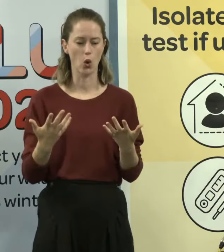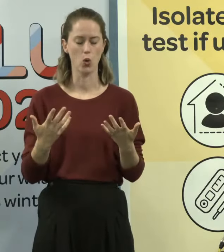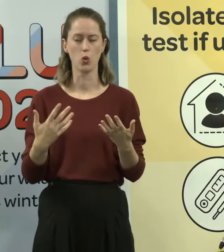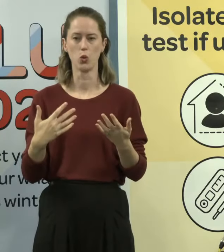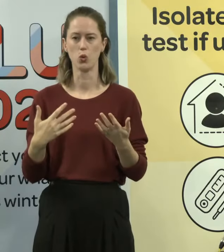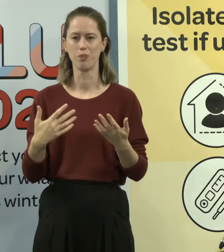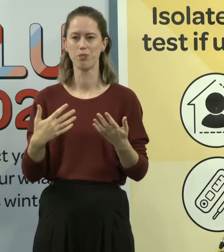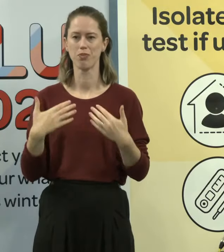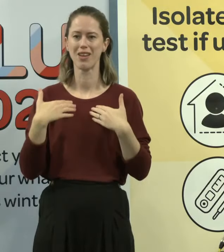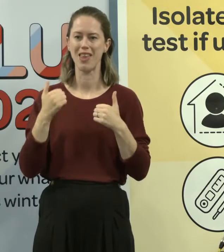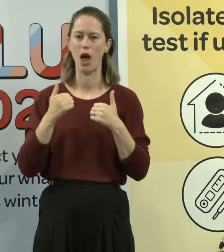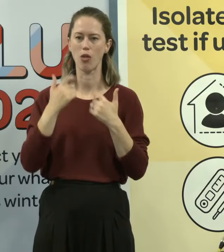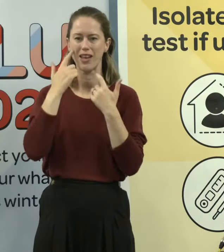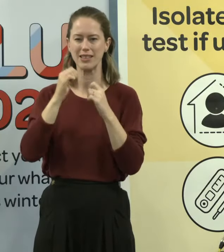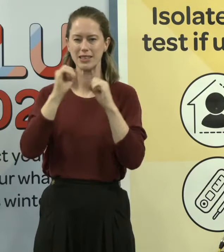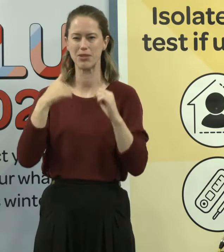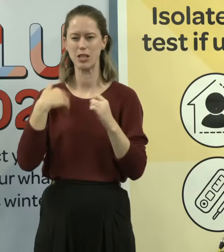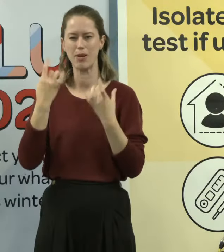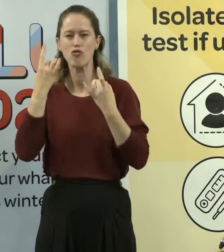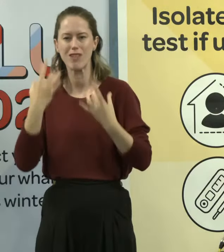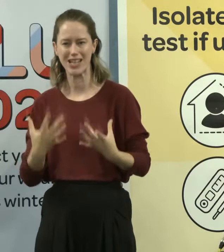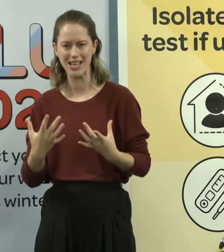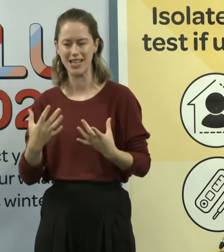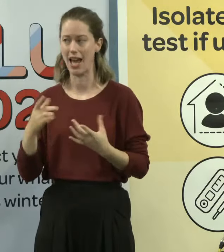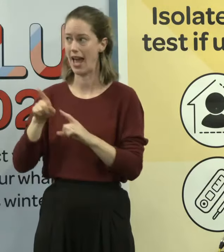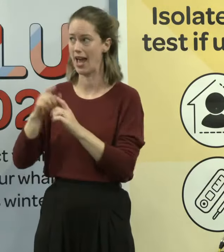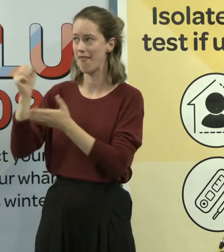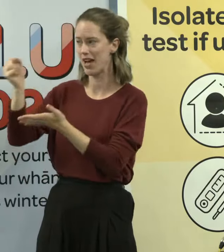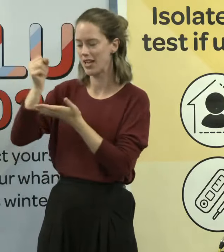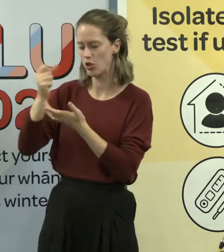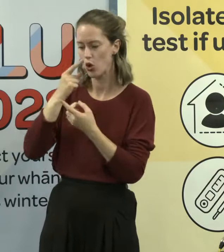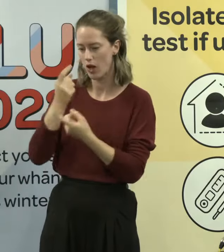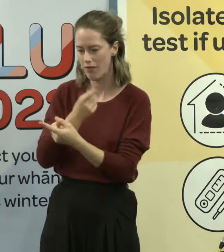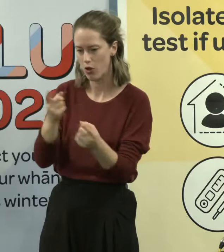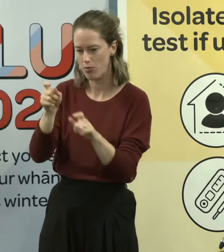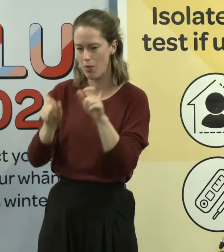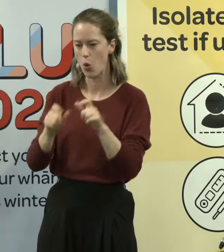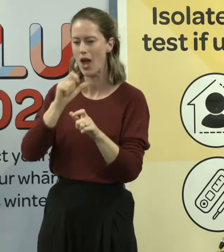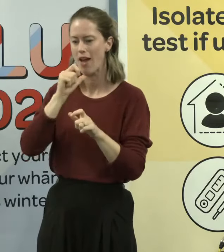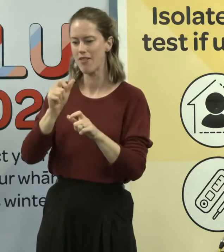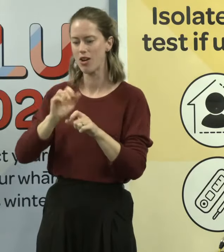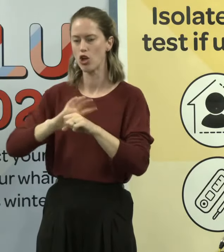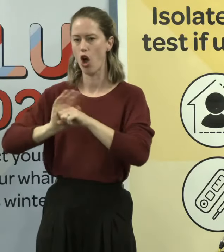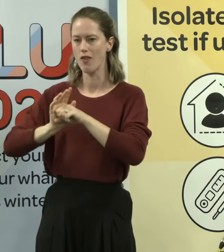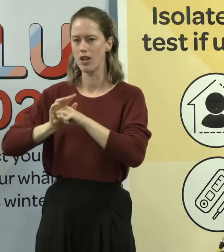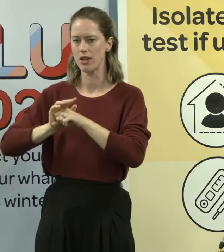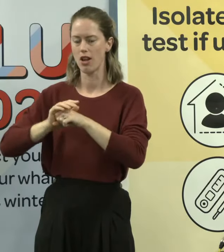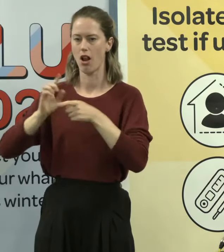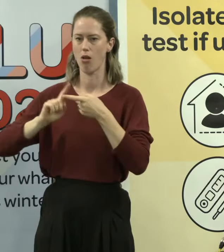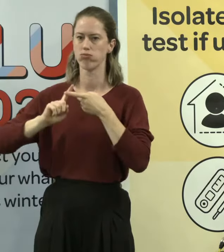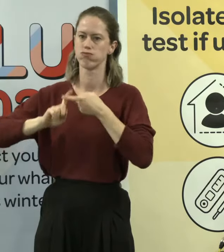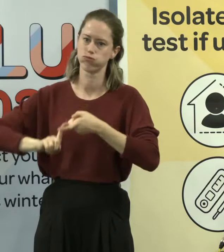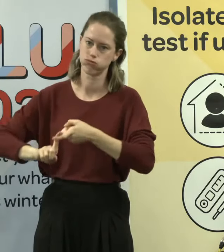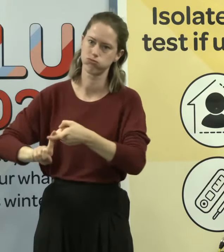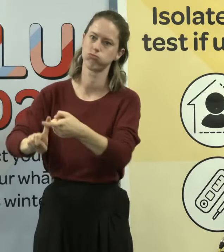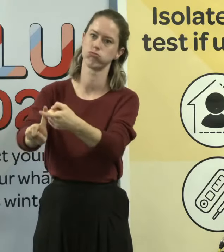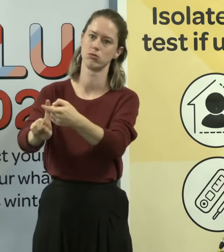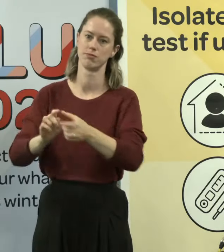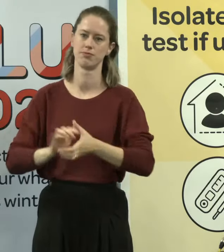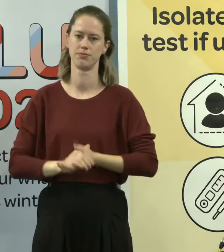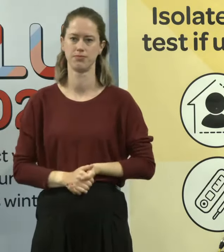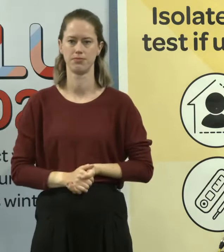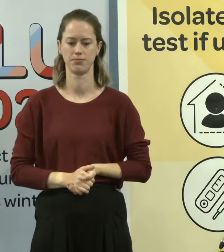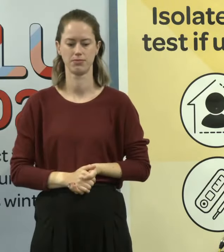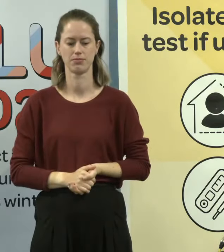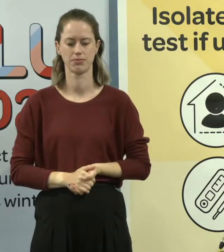roa. No reira me whakakakahu